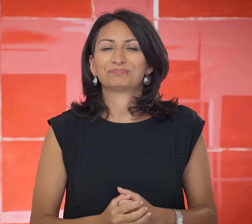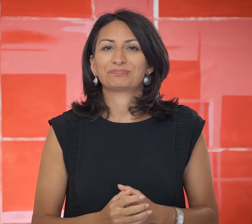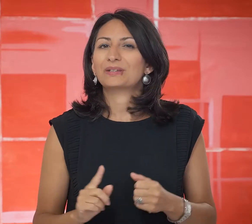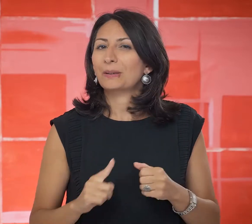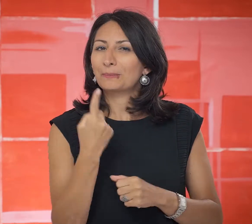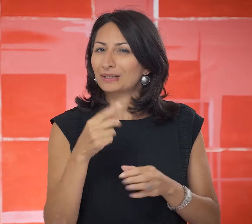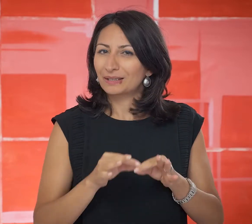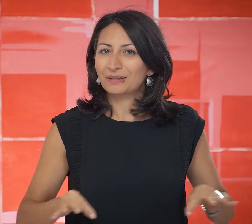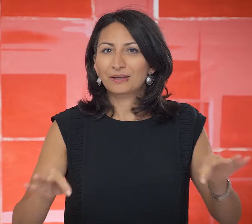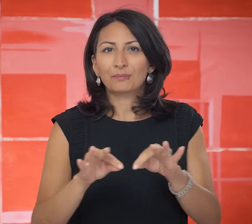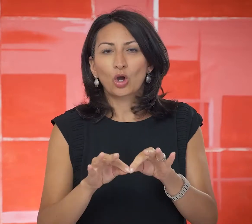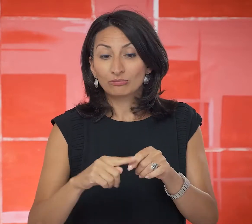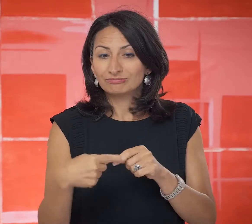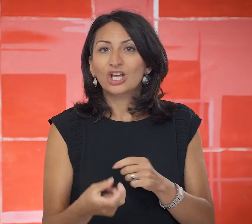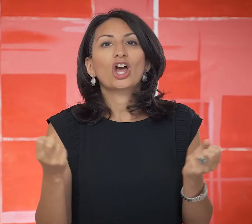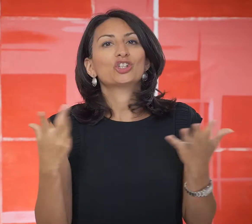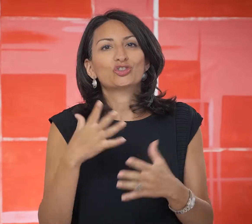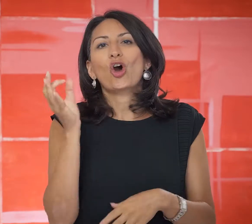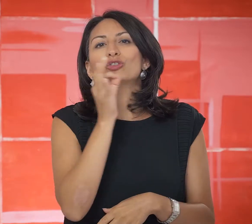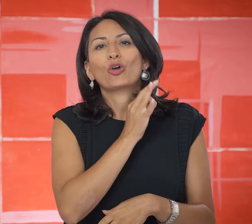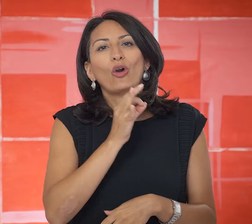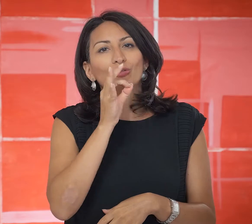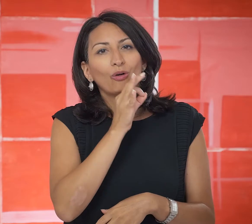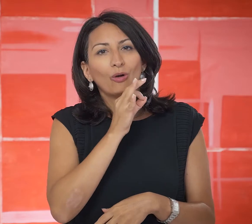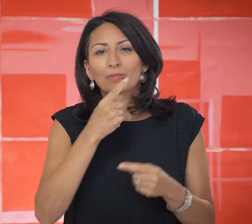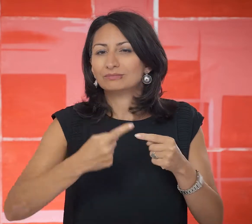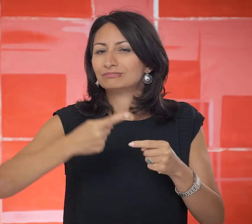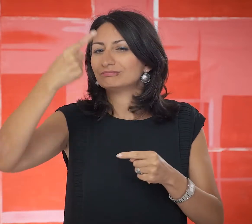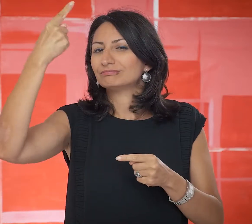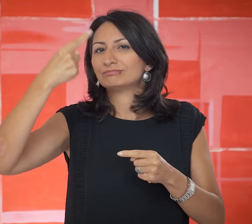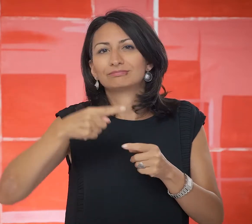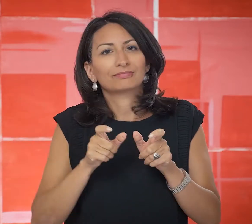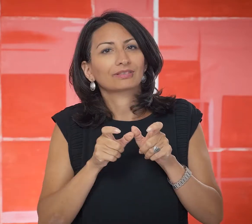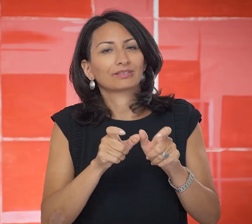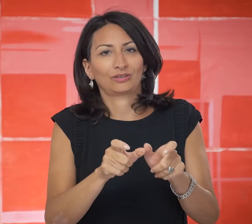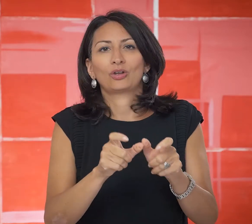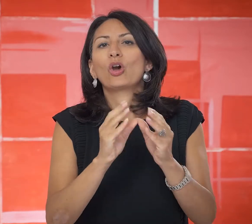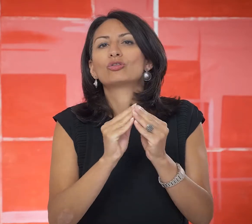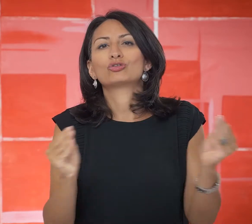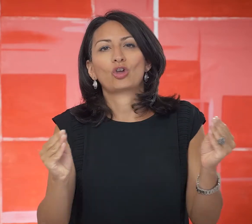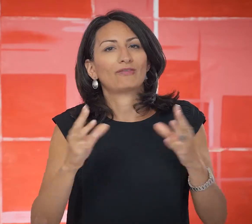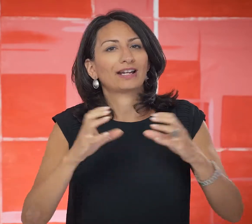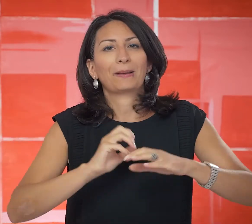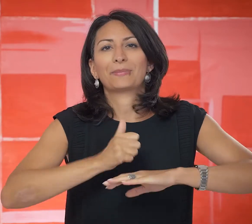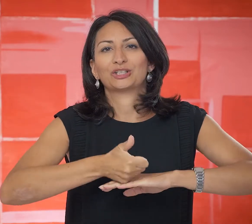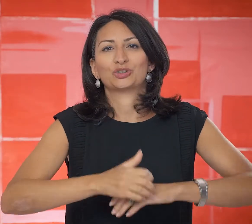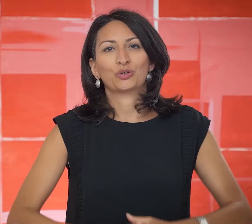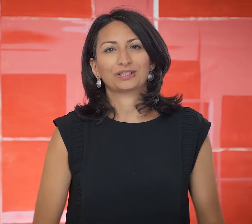Inauguriamo il calendario il 18 ottobre con un appuntamento dedicato ai giovani imprenditori che durerà l’intera giornata.